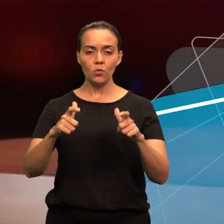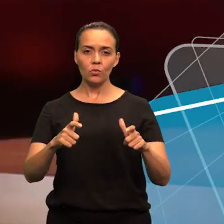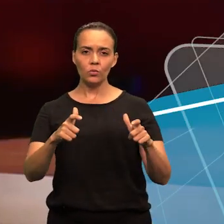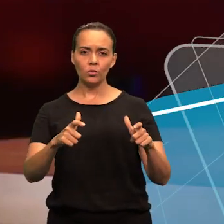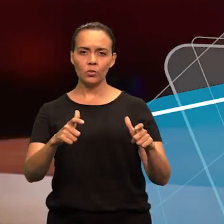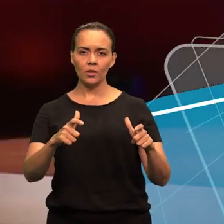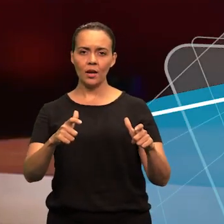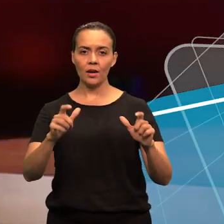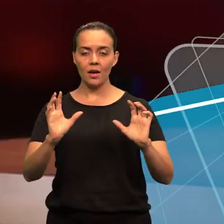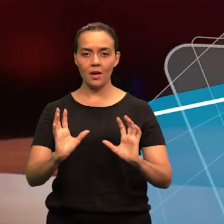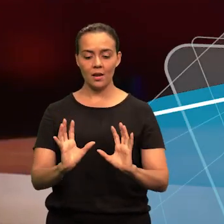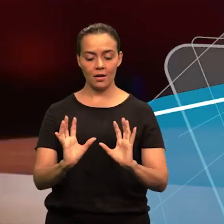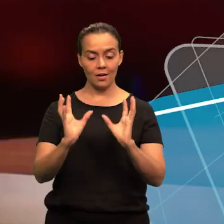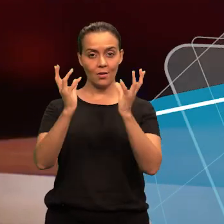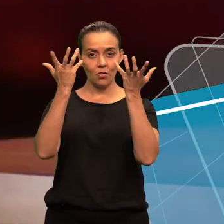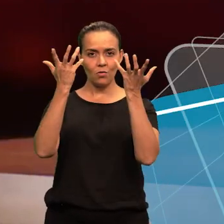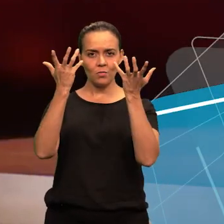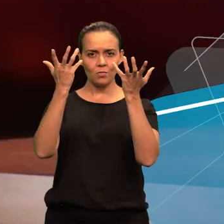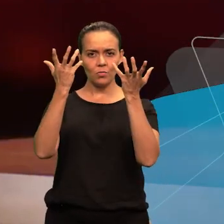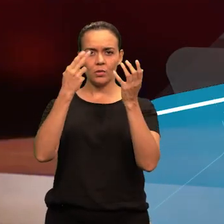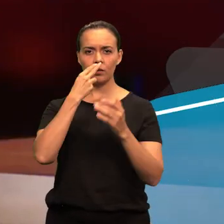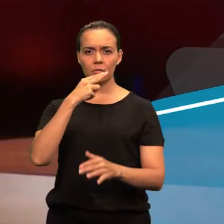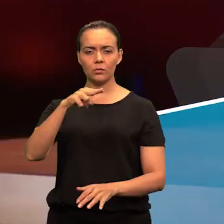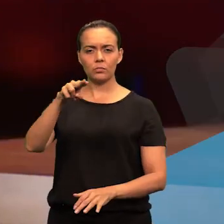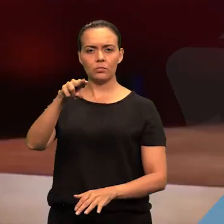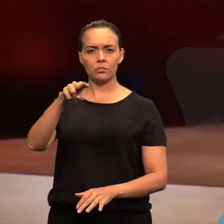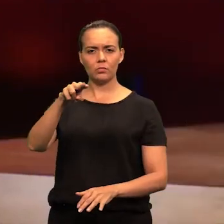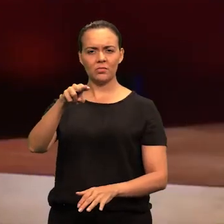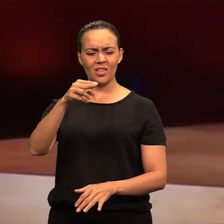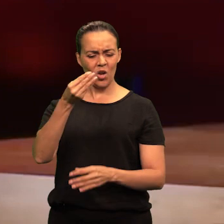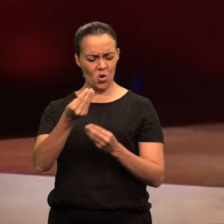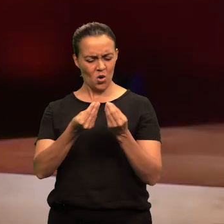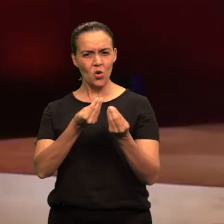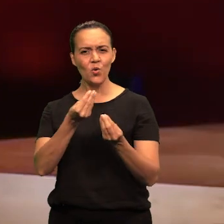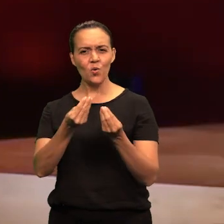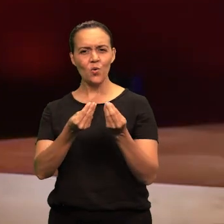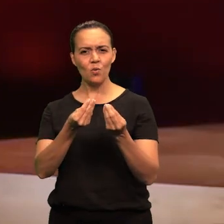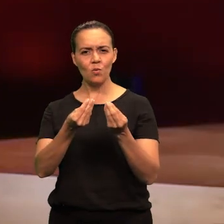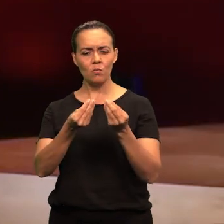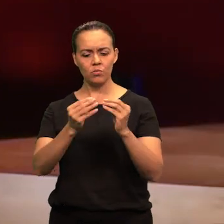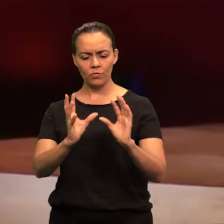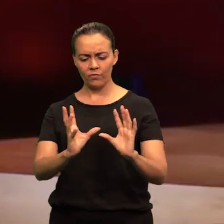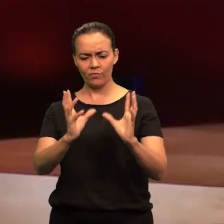e era exatamente a comemoração do holocausto, aliás, as pessoas falavam: Como é que se comemora?